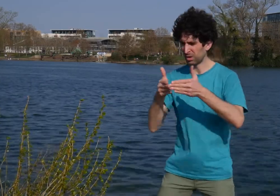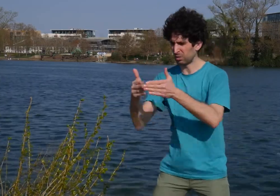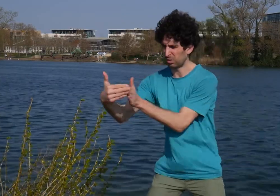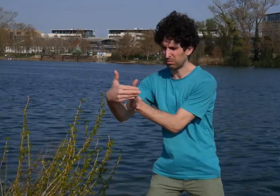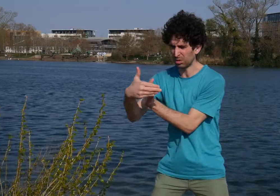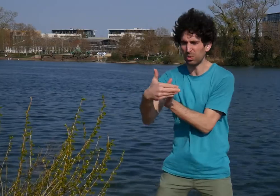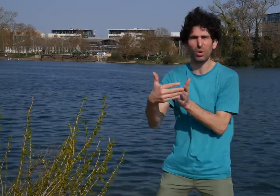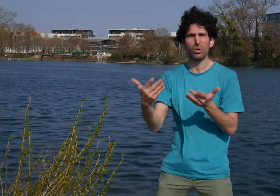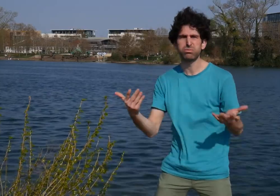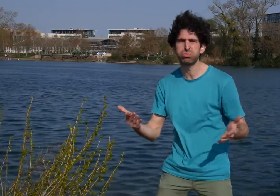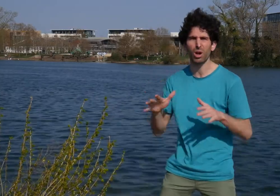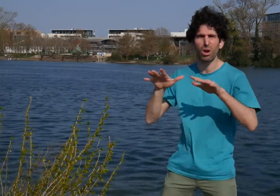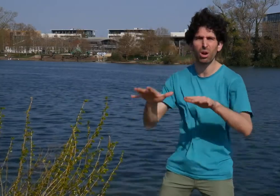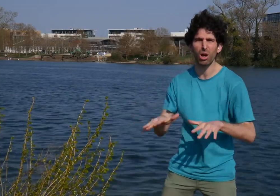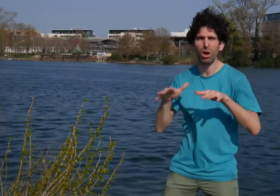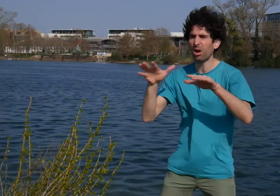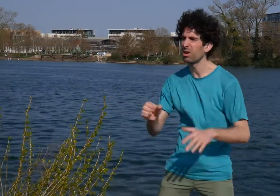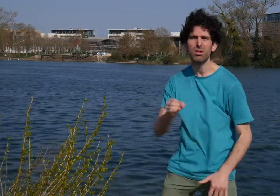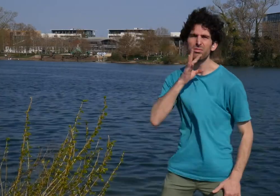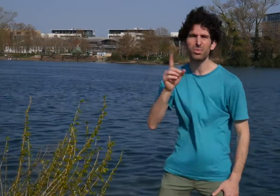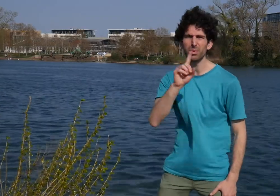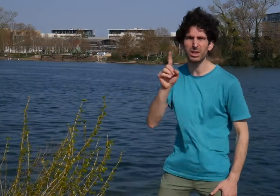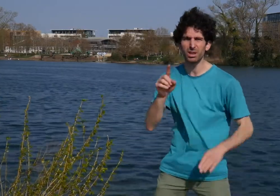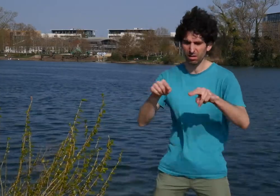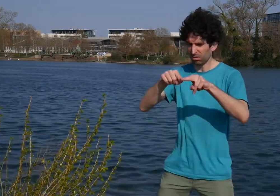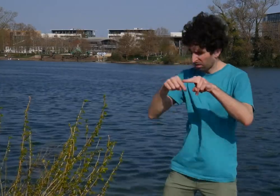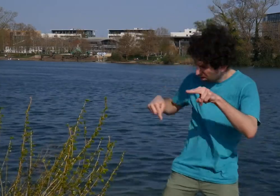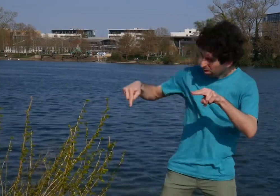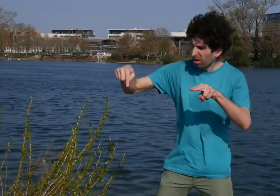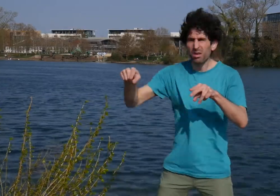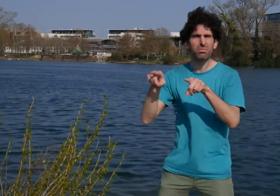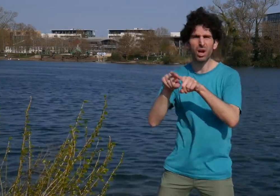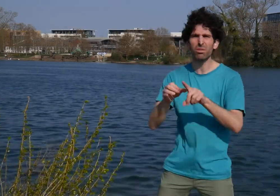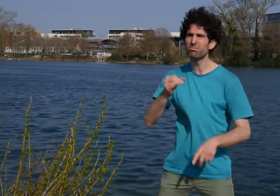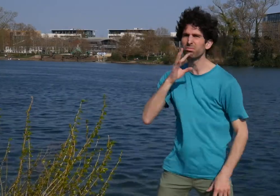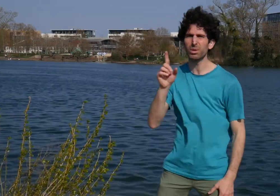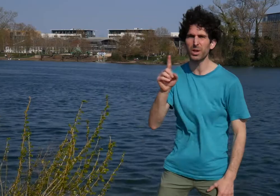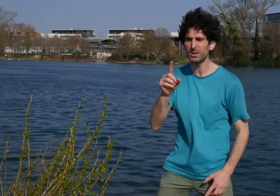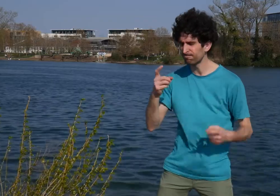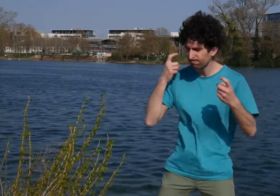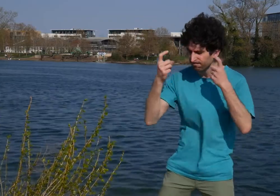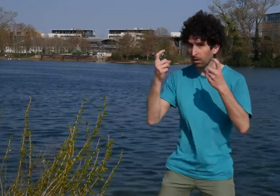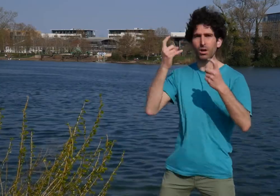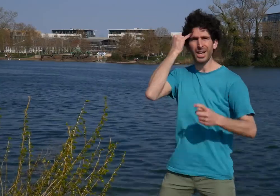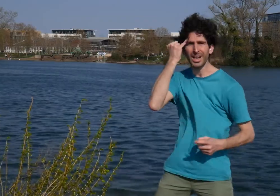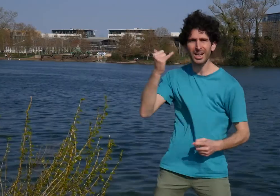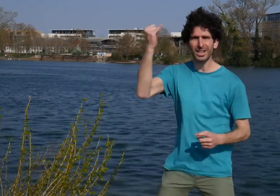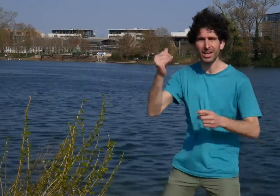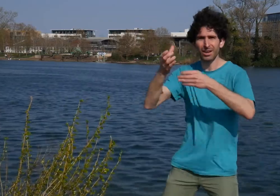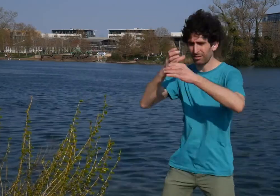Par bateaux, c'est lent et peu pratique. Faire le tour, pareil, ce n'est pas pratique. En réfléchissant, une idée a germé :